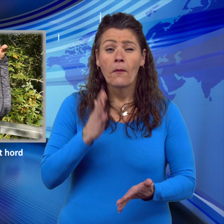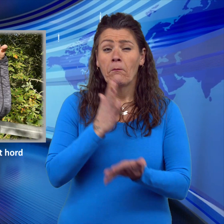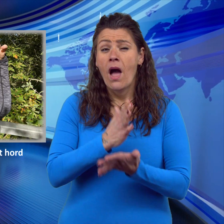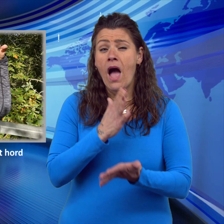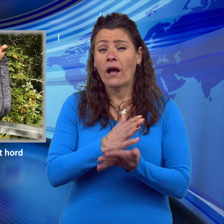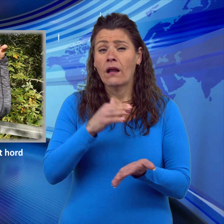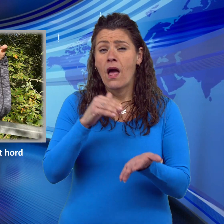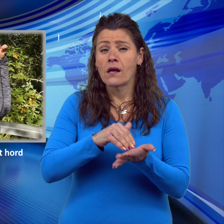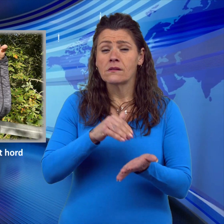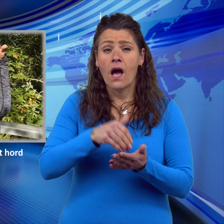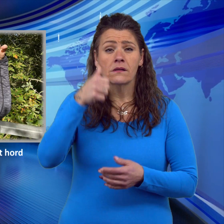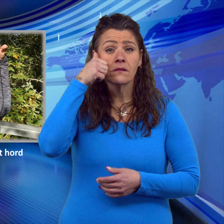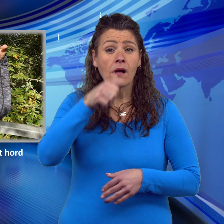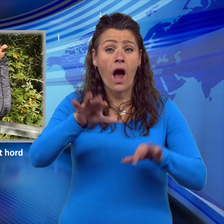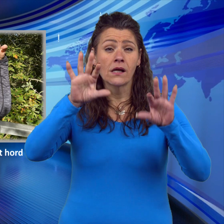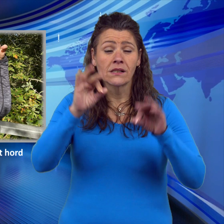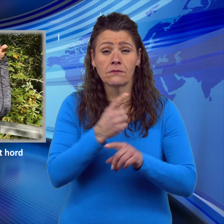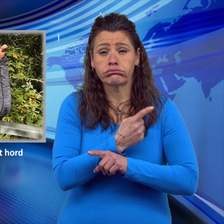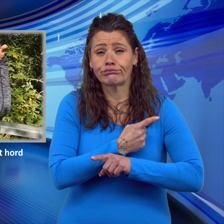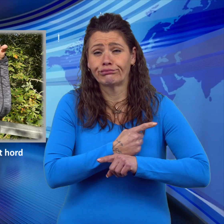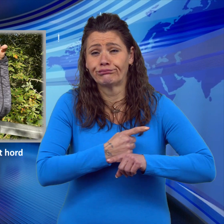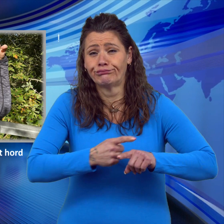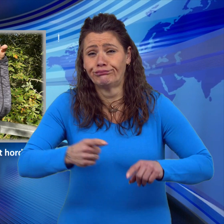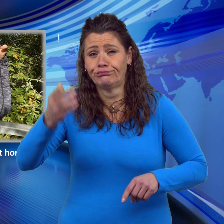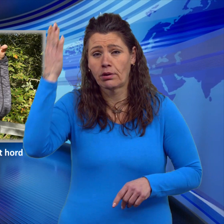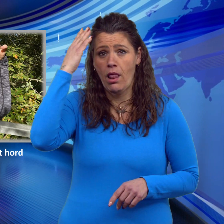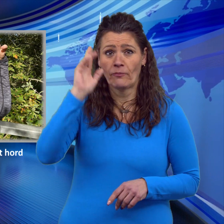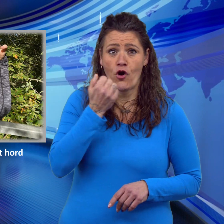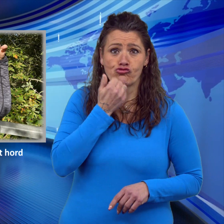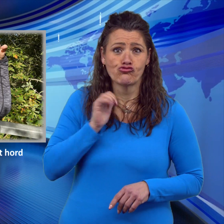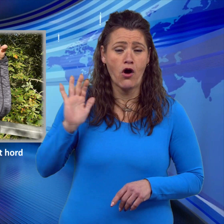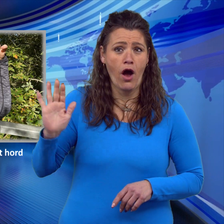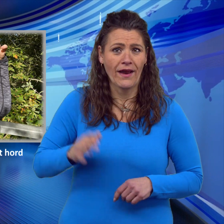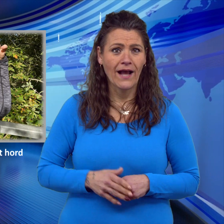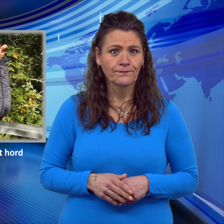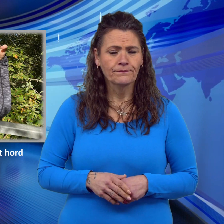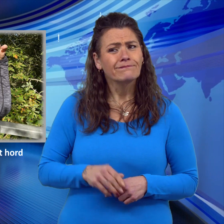Eddig összesen 1110 darabnál tart.